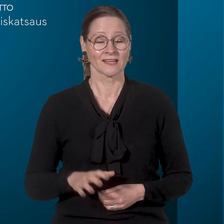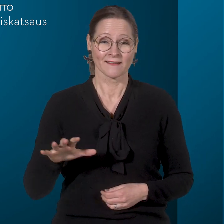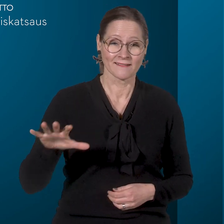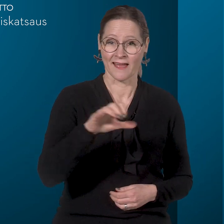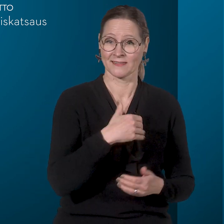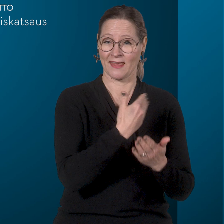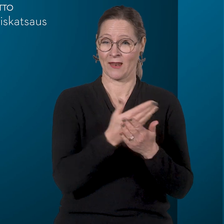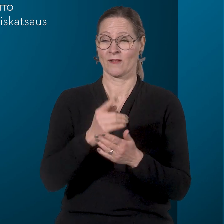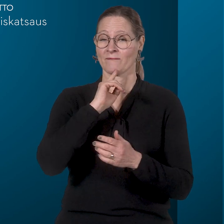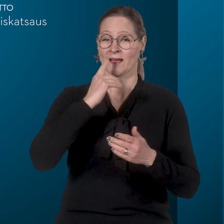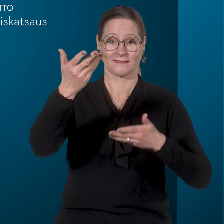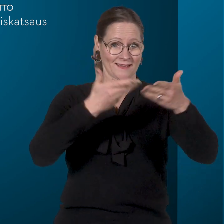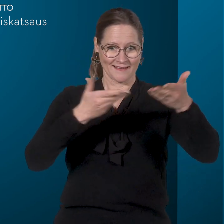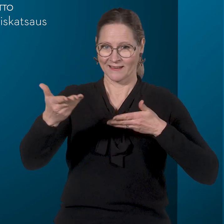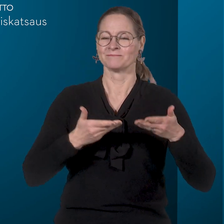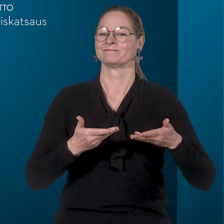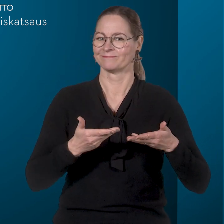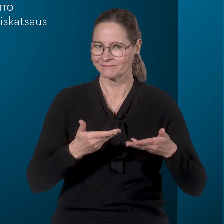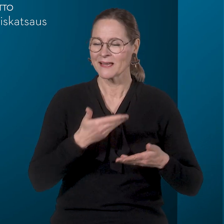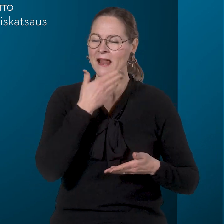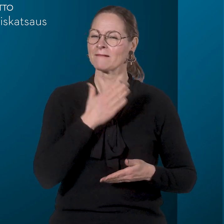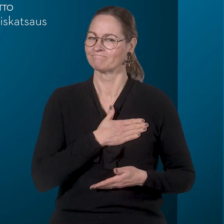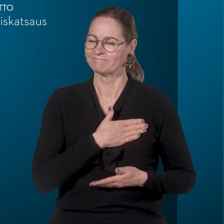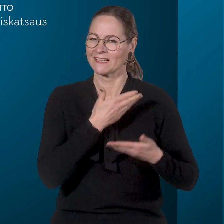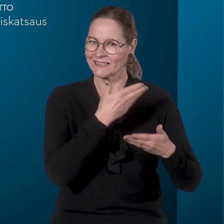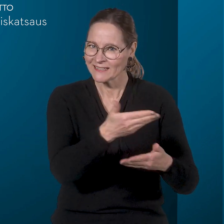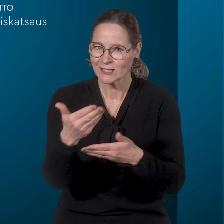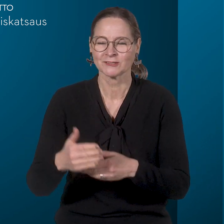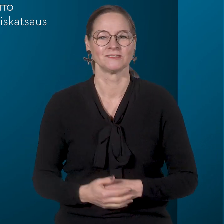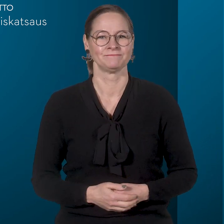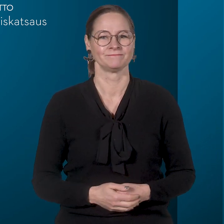Kaikki ehdokkaat vastasivat kysymyksiin, ja siitä iso kiitos heille.